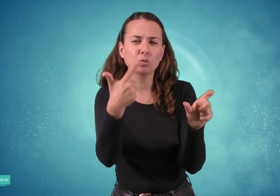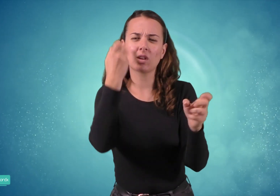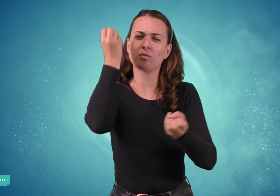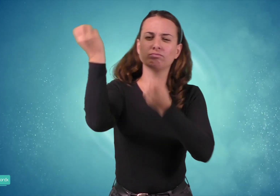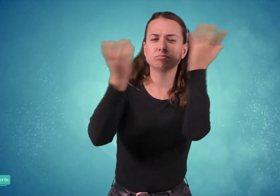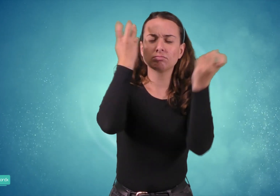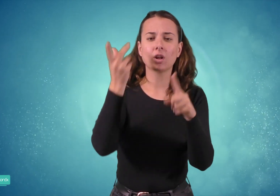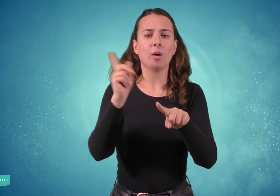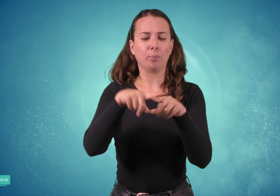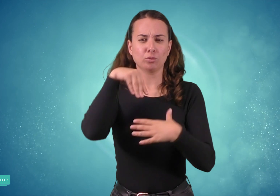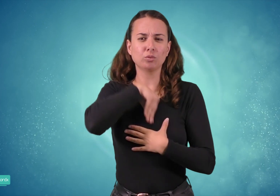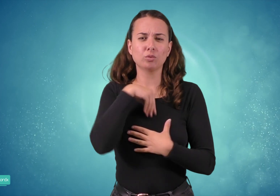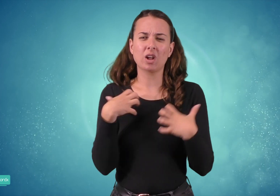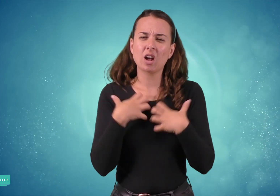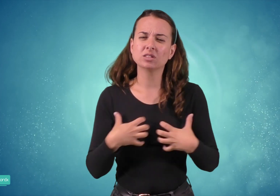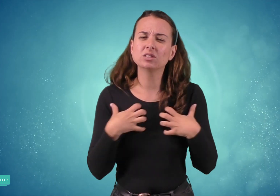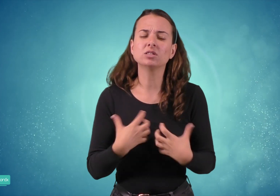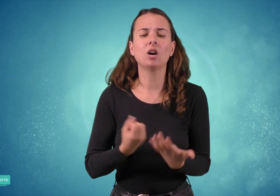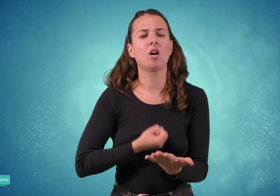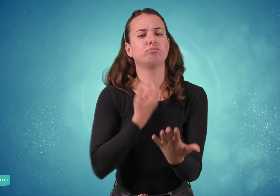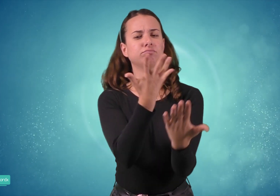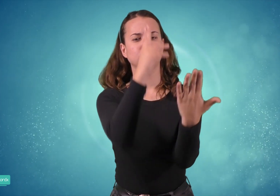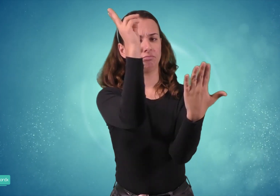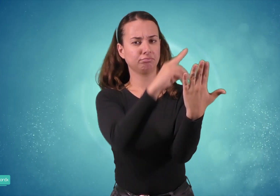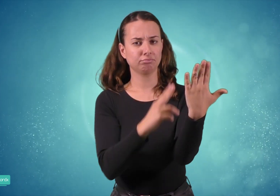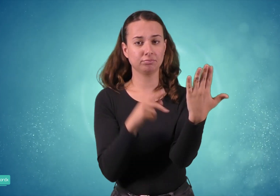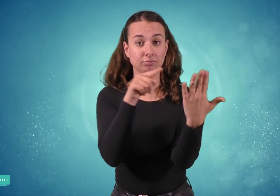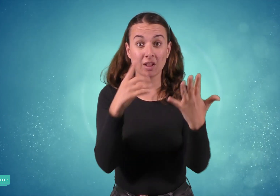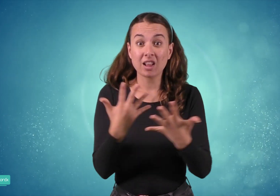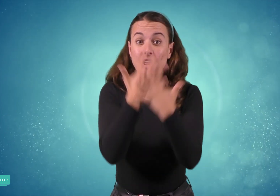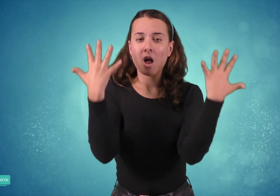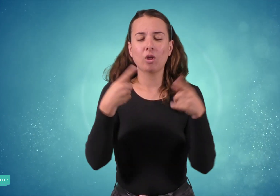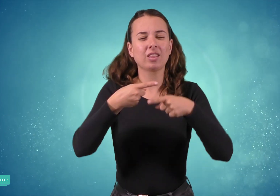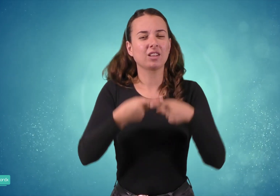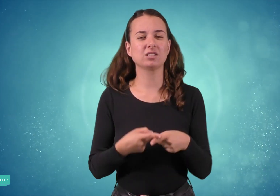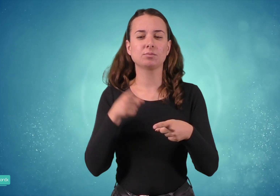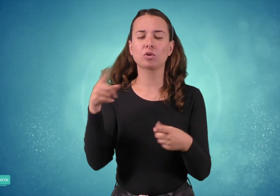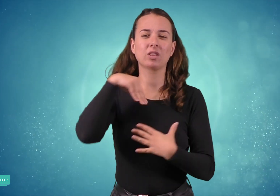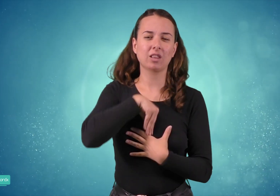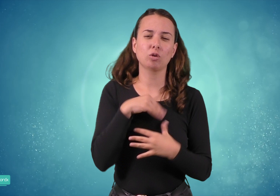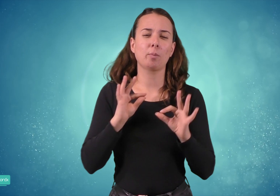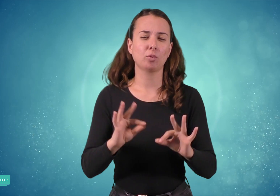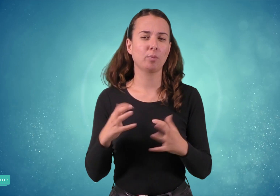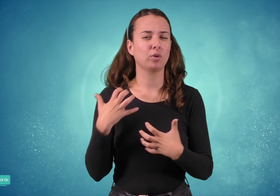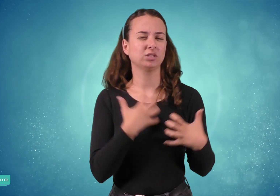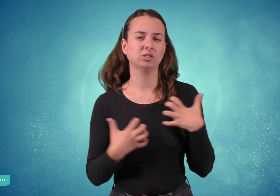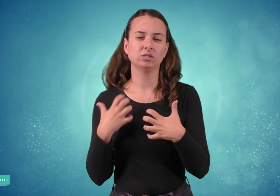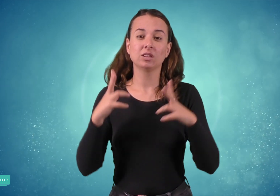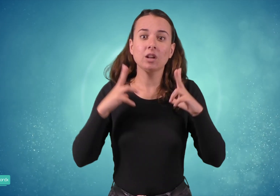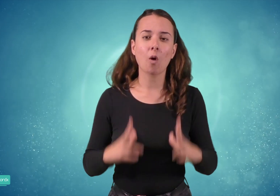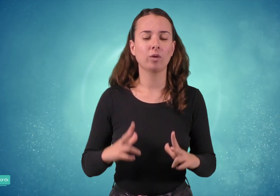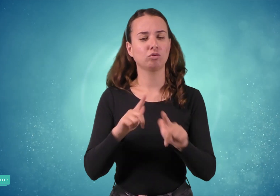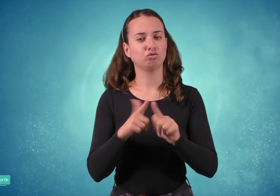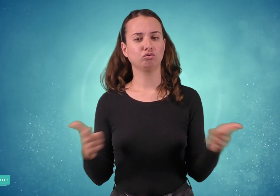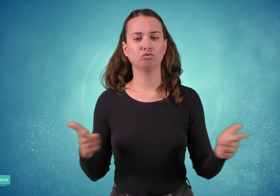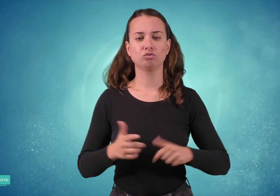e inquietudini trasposte su tela e testimoni del suo stato d’animo irrequieto.